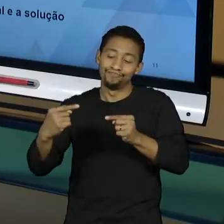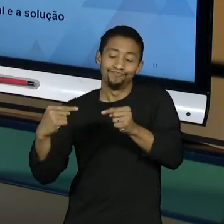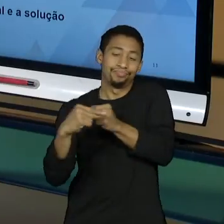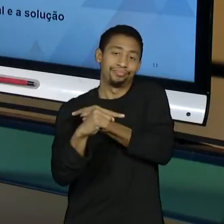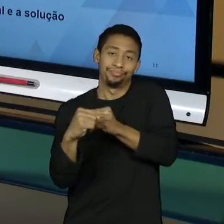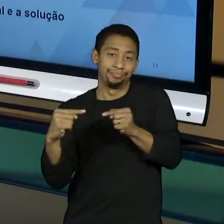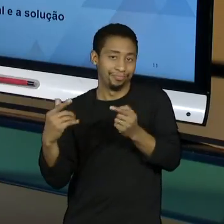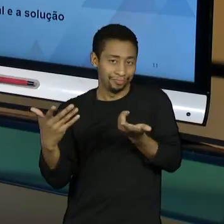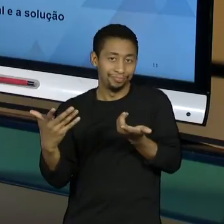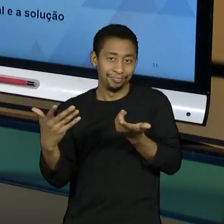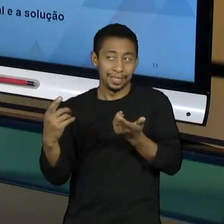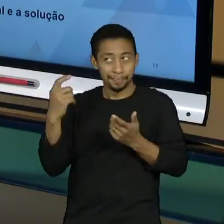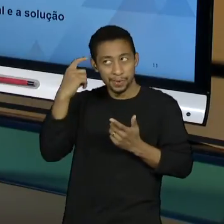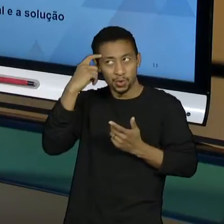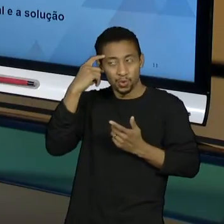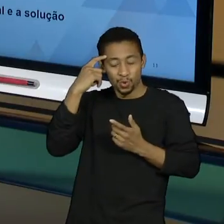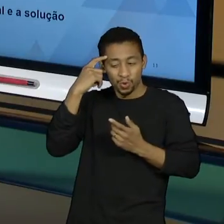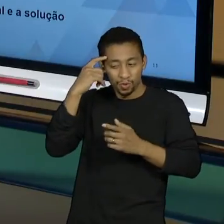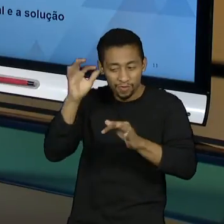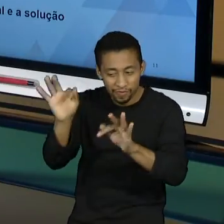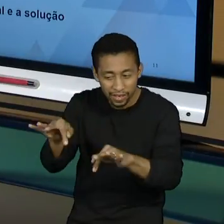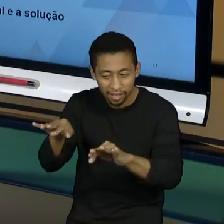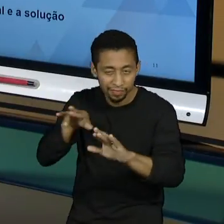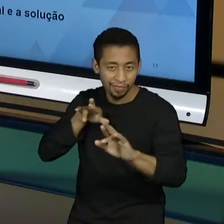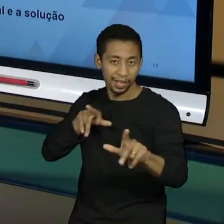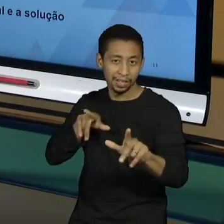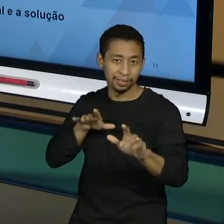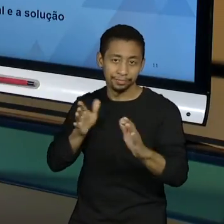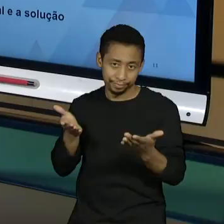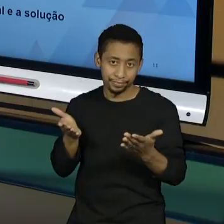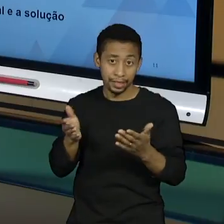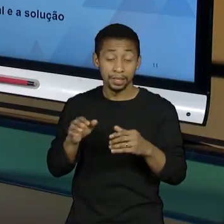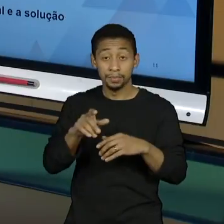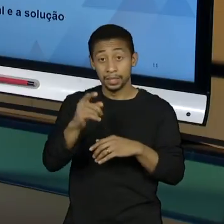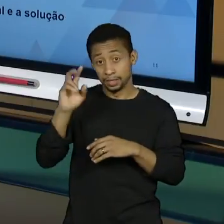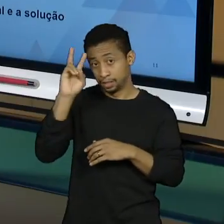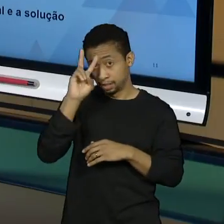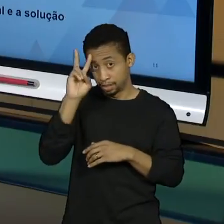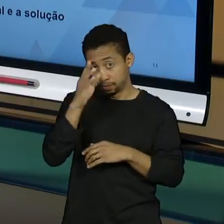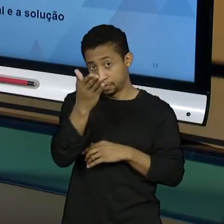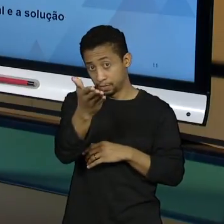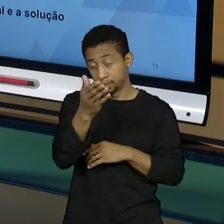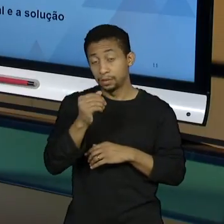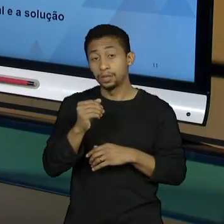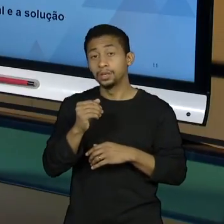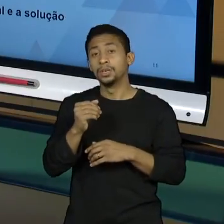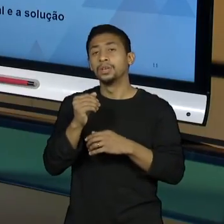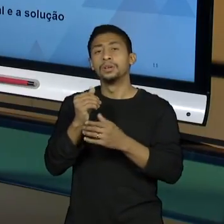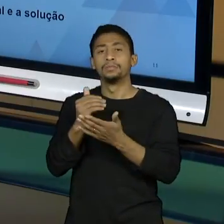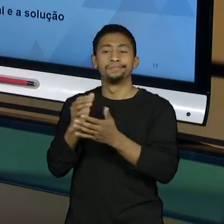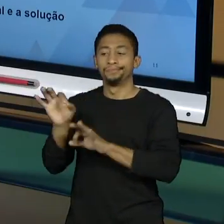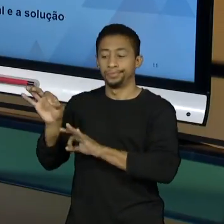INICIALMENTE". AGORA, LEMBRE-SE QUE QUANDO VOCÊ VAI FAZER, VOCÊ VAI INICIAR UM PROJETO, VOCÊ TEM